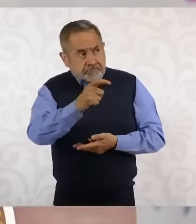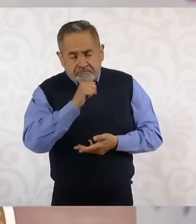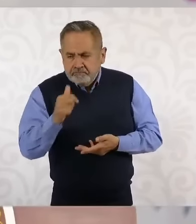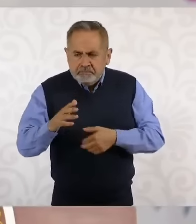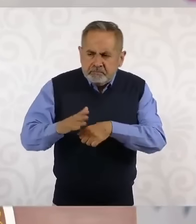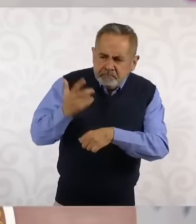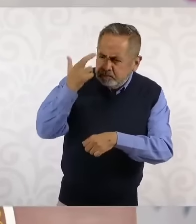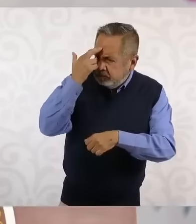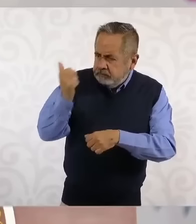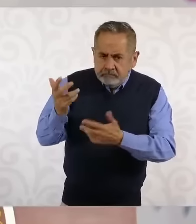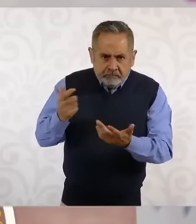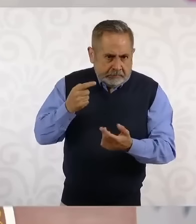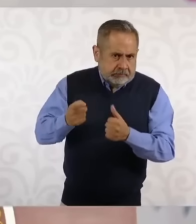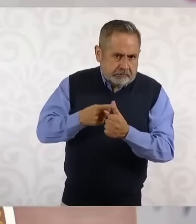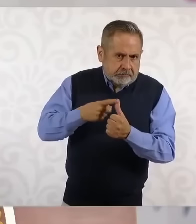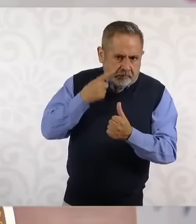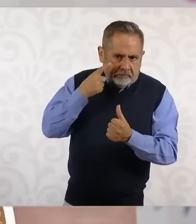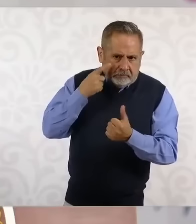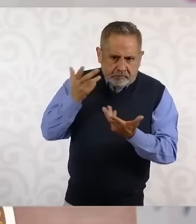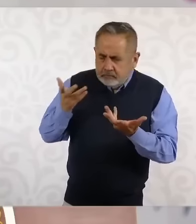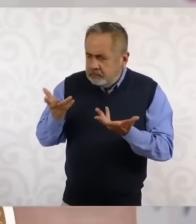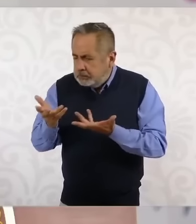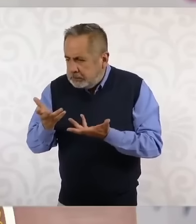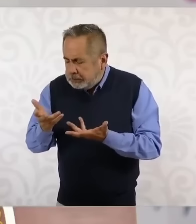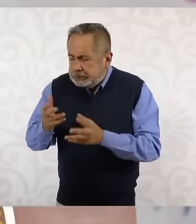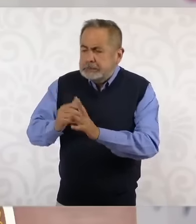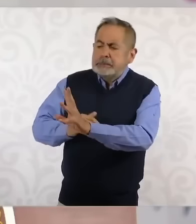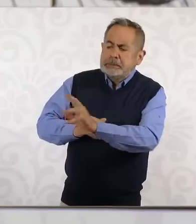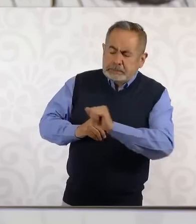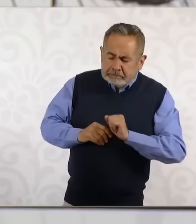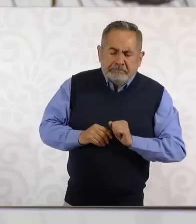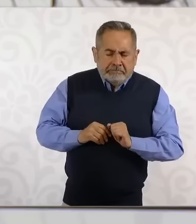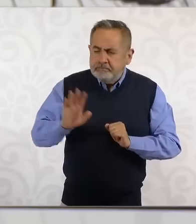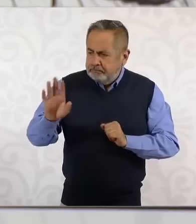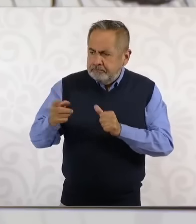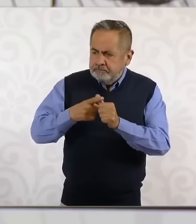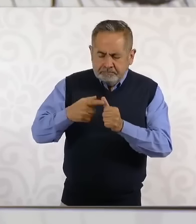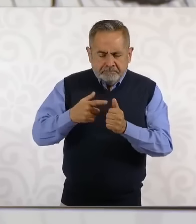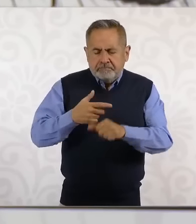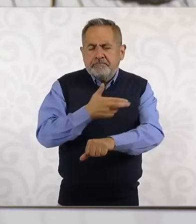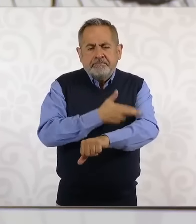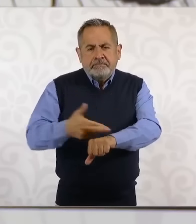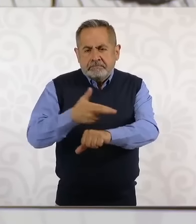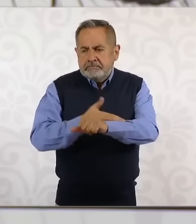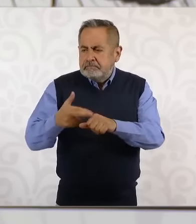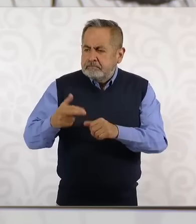la has pagado? Vamos a hacer un proceso, pues, en donde la puedas pagar. No sé si se acuerdan